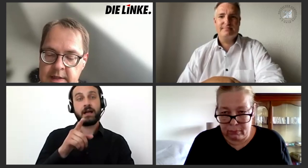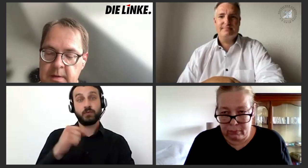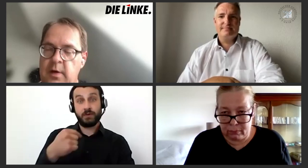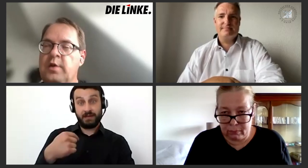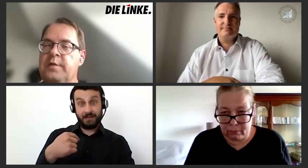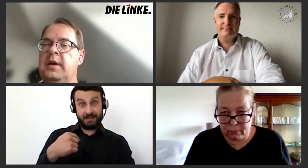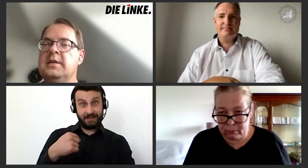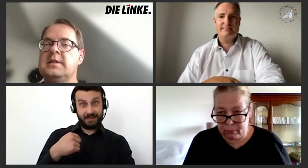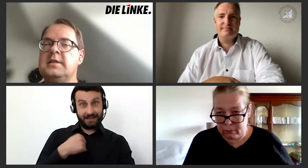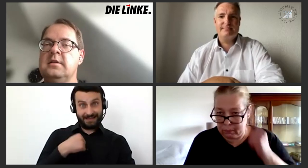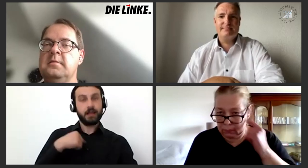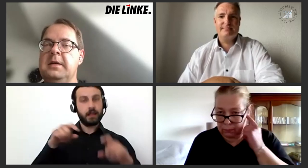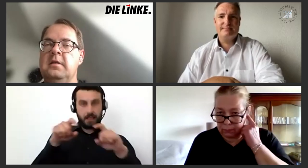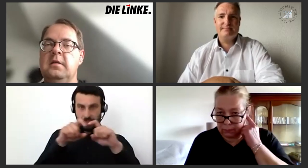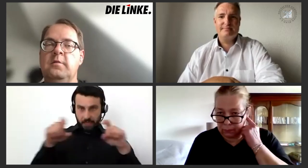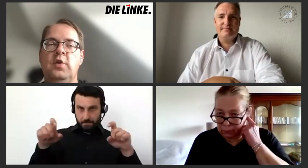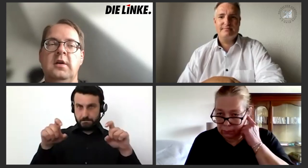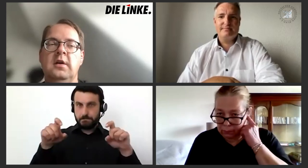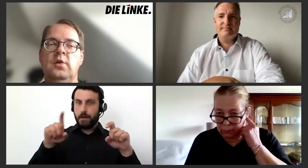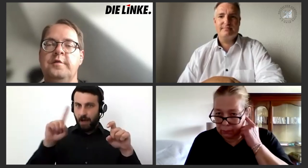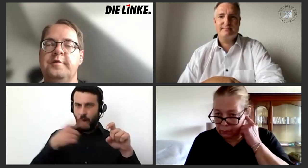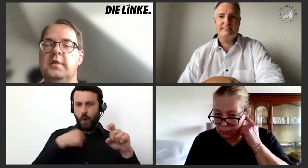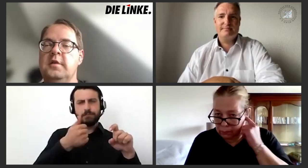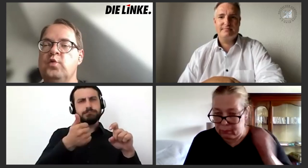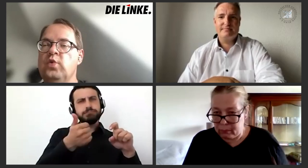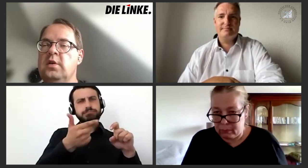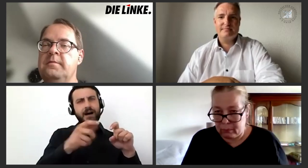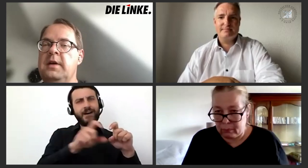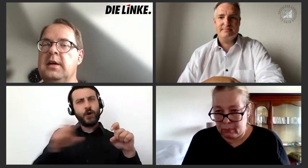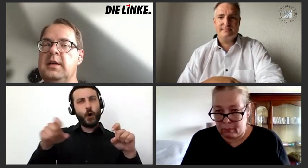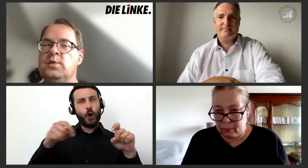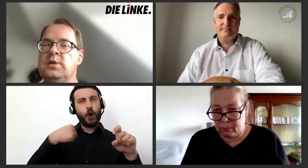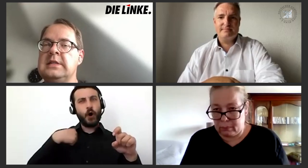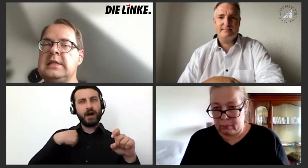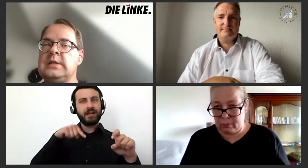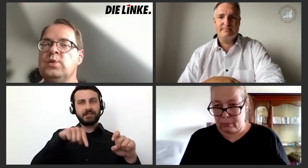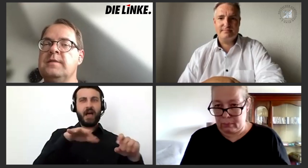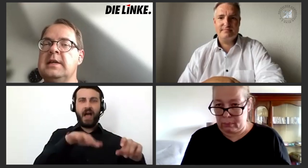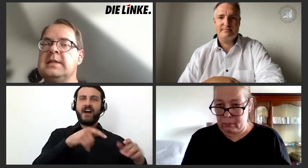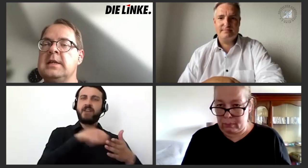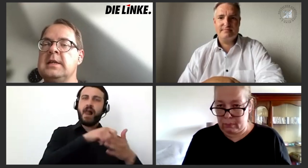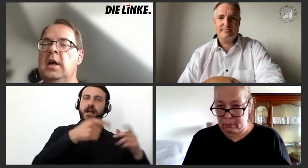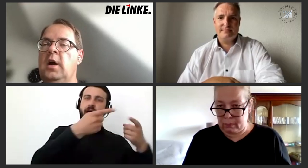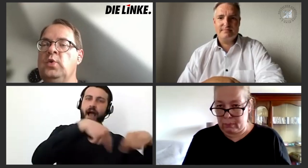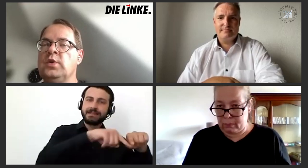Also ich hatte dieses Thema auch und war jetzt mehrere Wochen auf Tour im Wahlkreis und in Sachsen unterwegs.